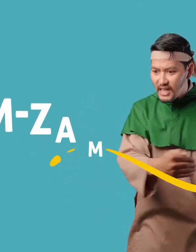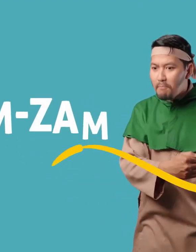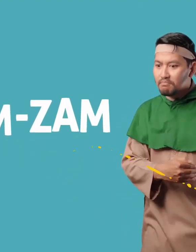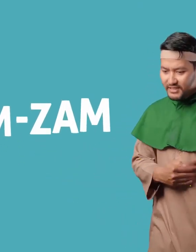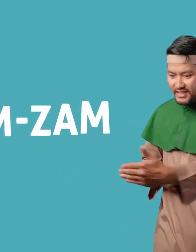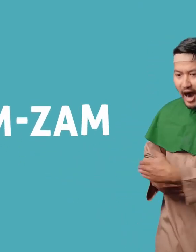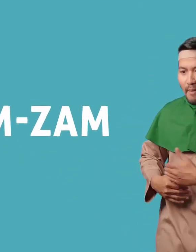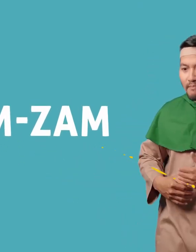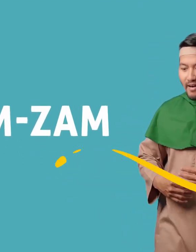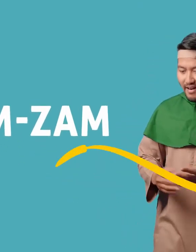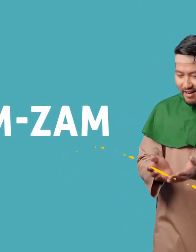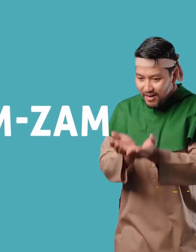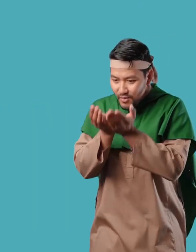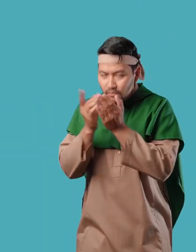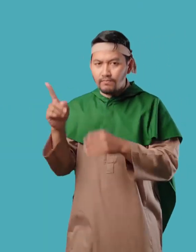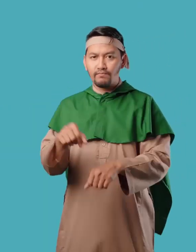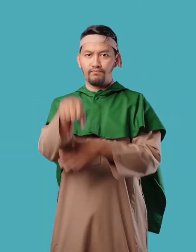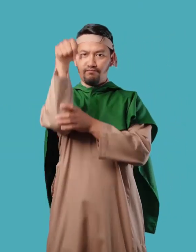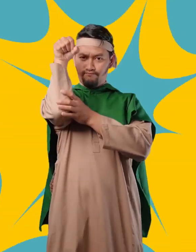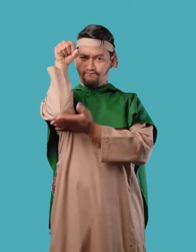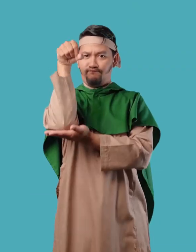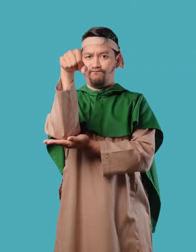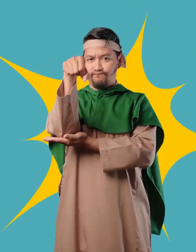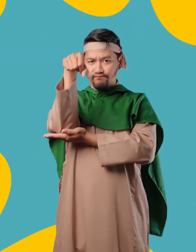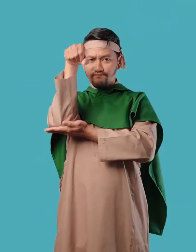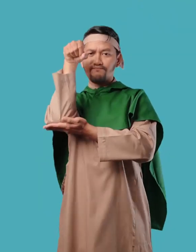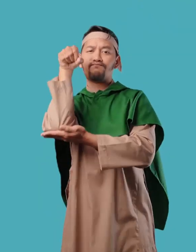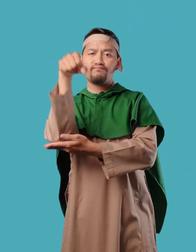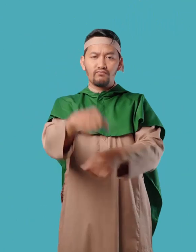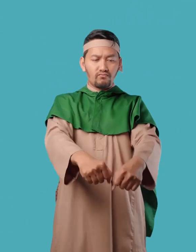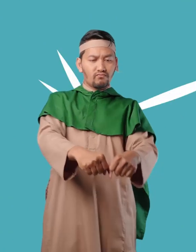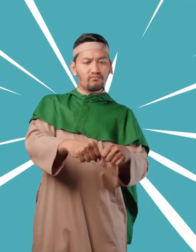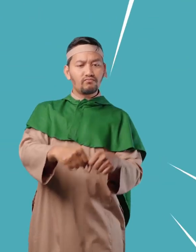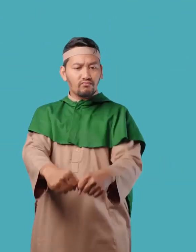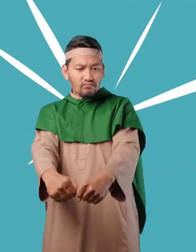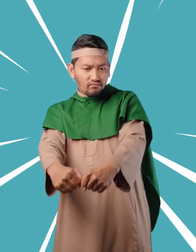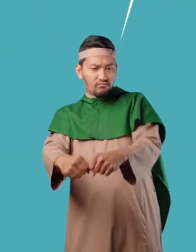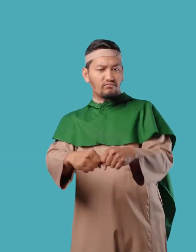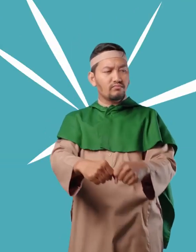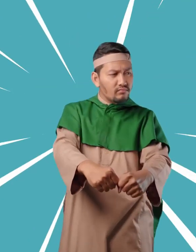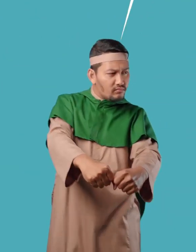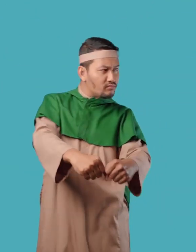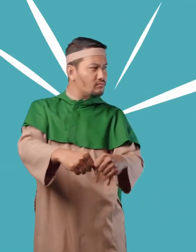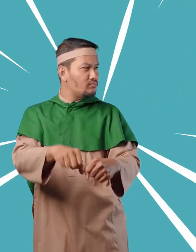Seiring berjalannya waktu, sumur zamzam membuat banyak orang yang melihat sumber air itu